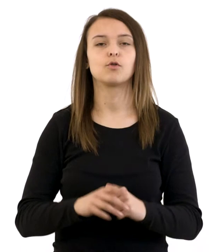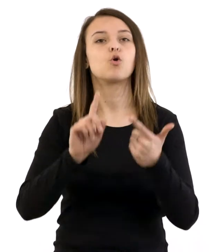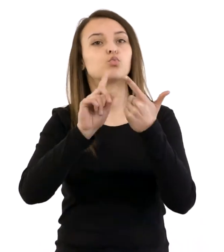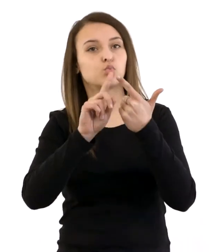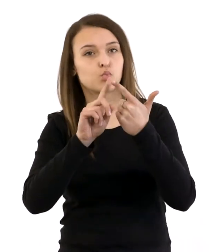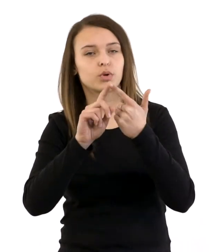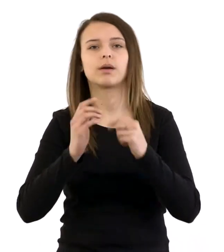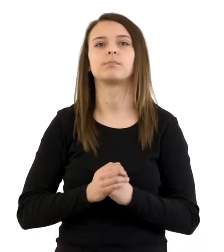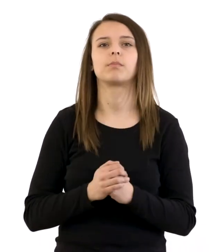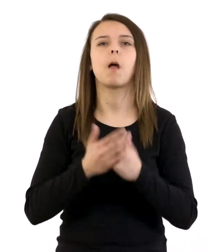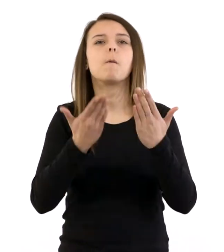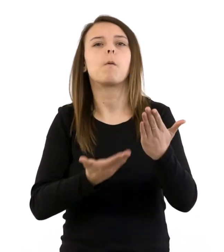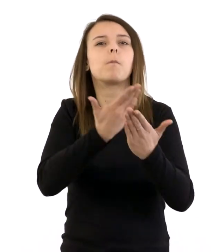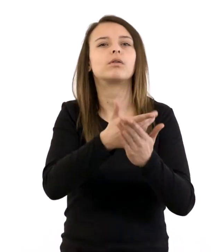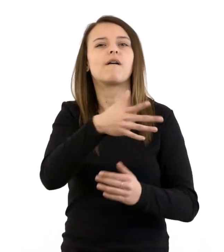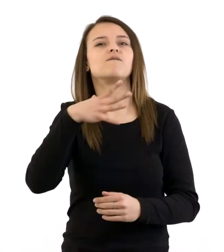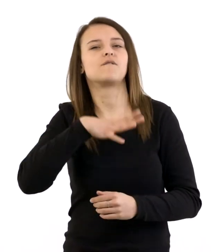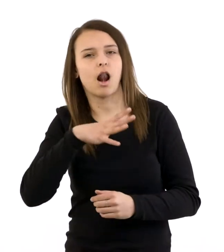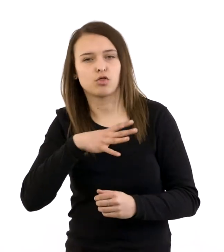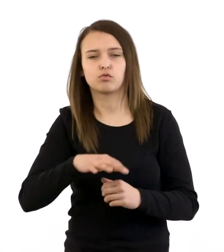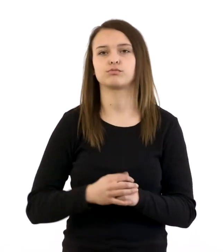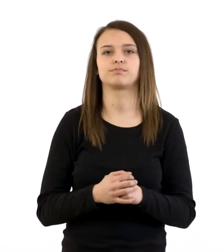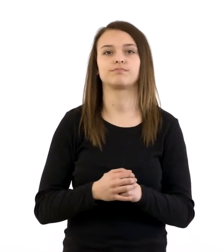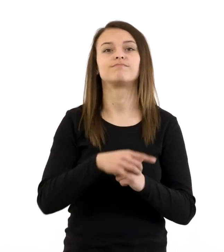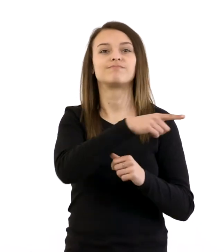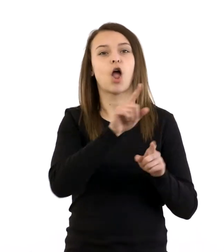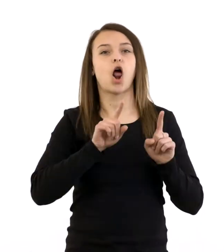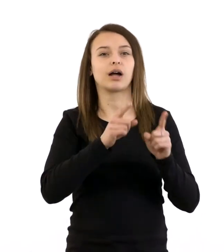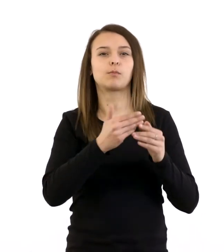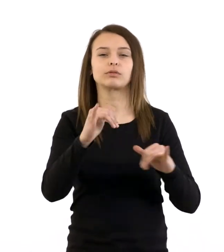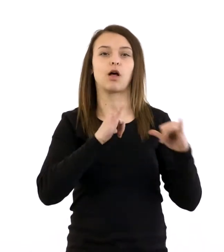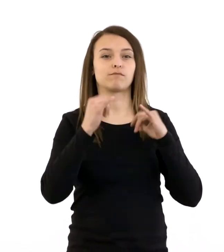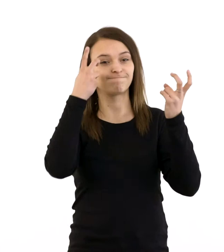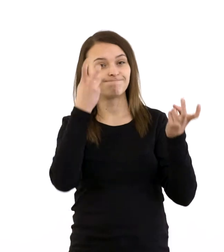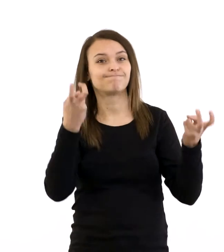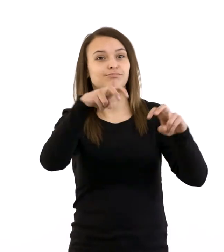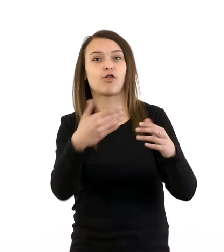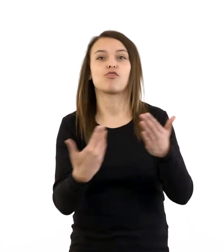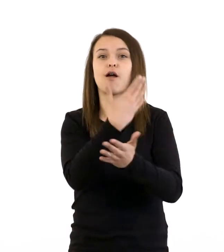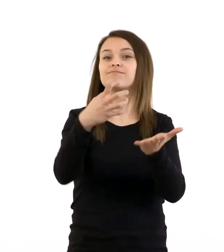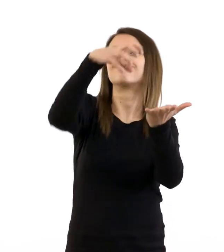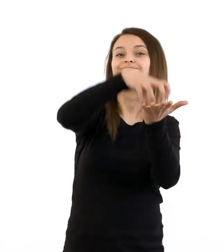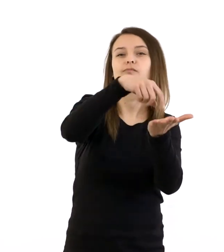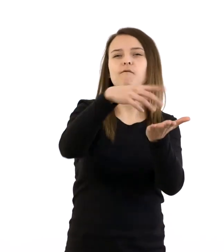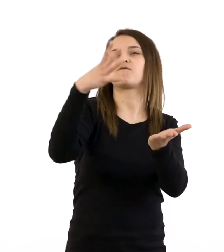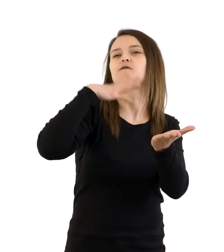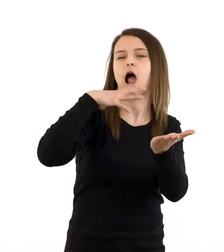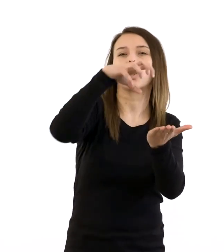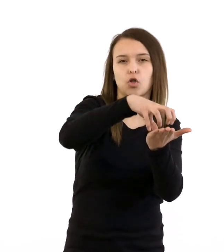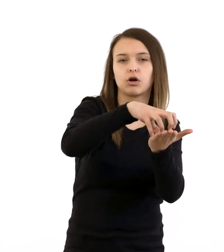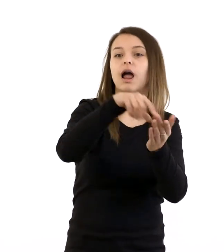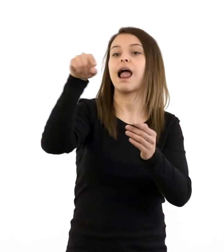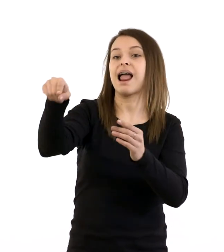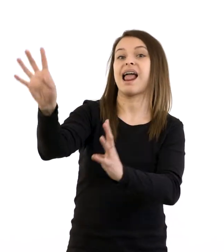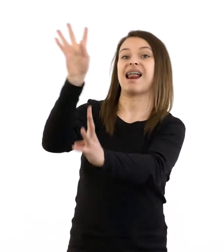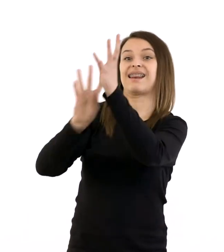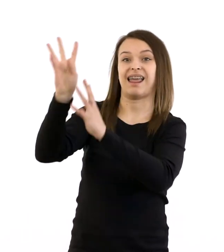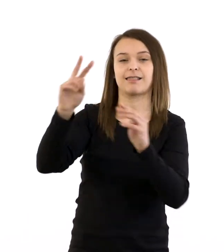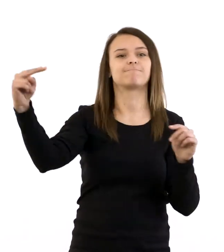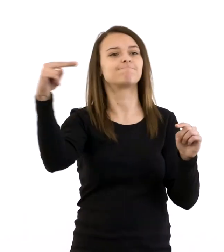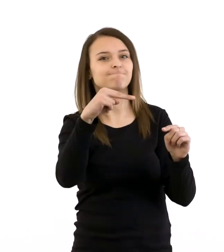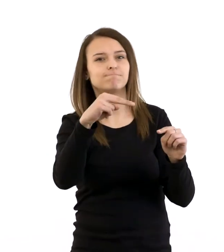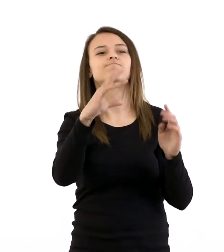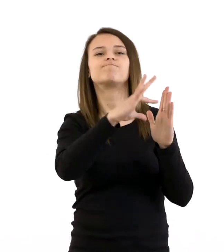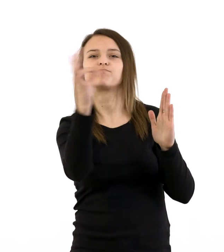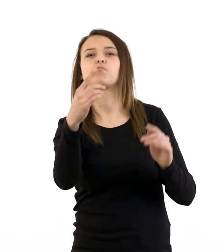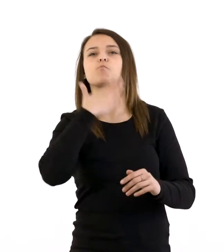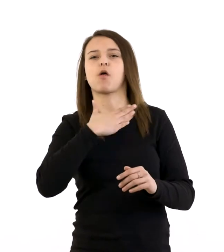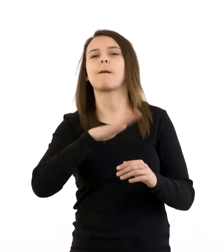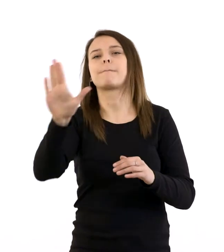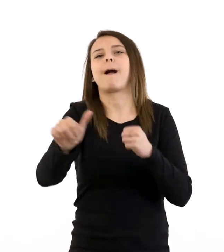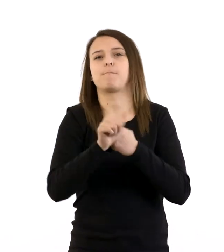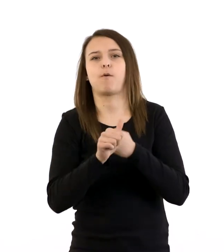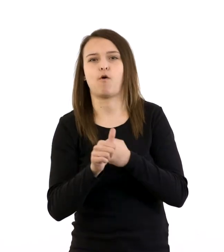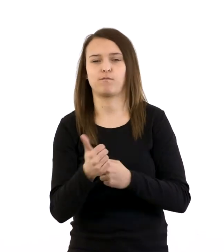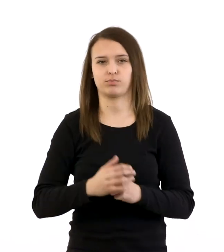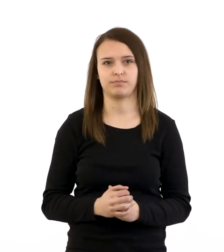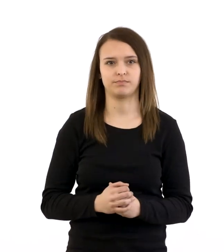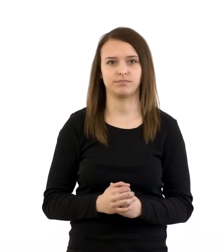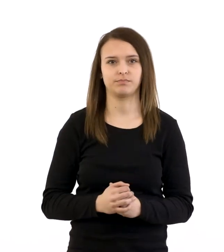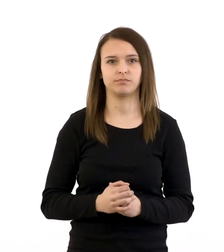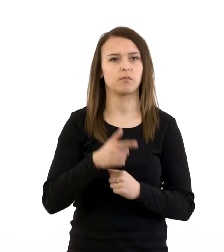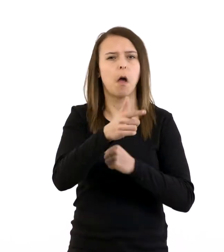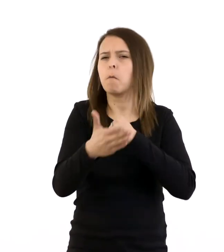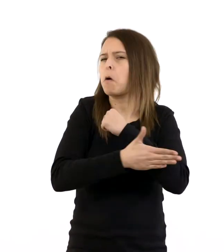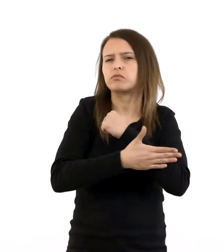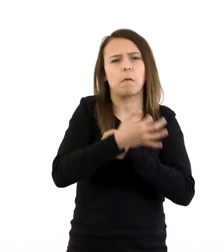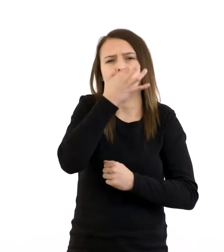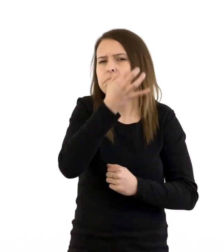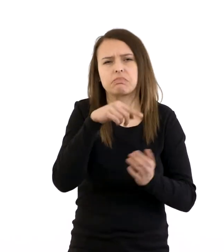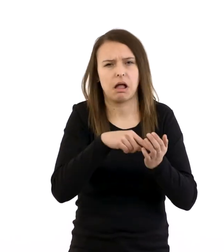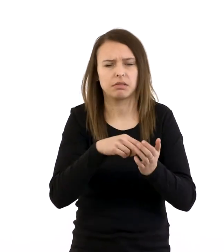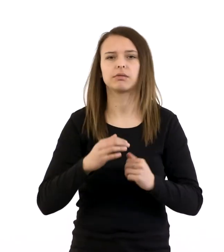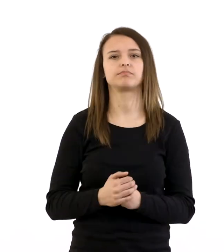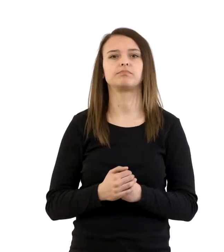2. Propozycja wartości – to powód, dla którego klienci bądź sympatycy wybierają konkretną organizację. Podstawowe pytania dla tego elementu: